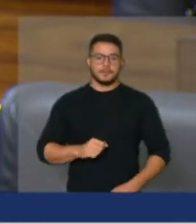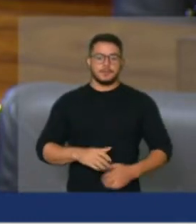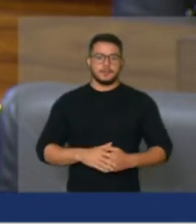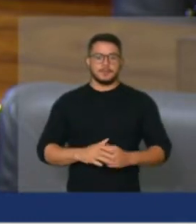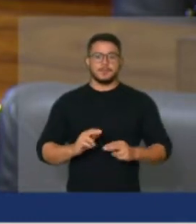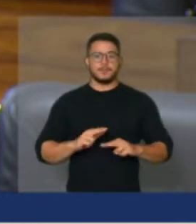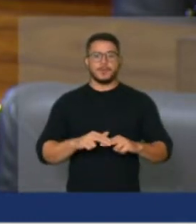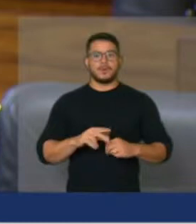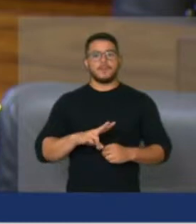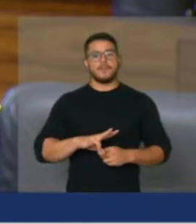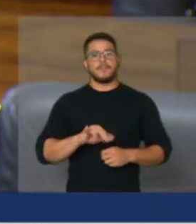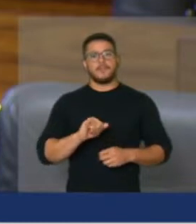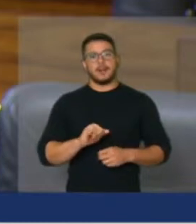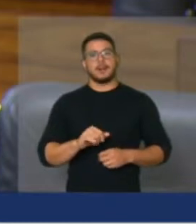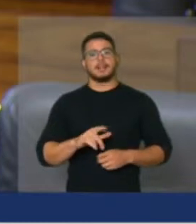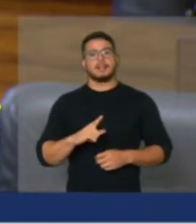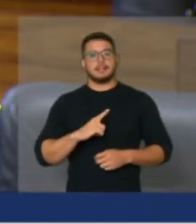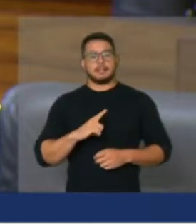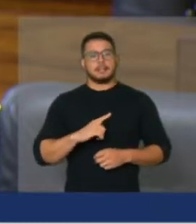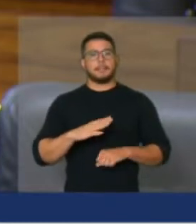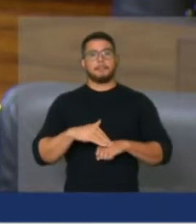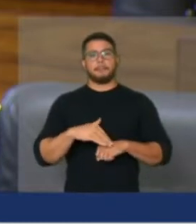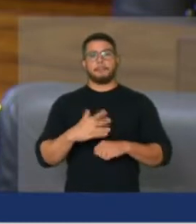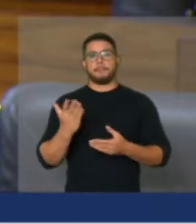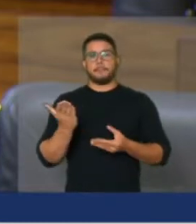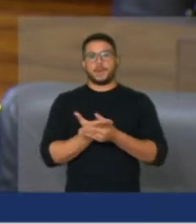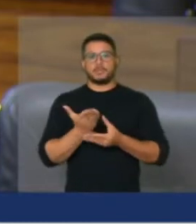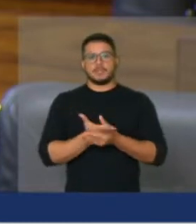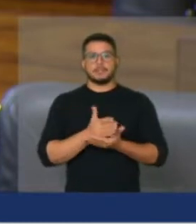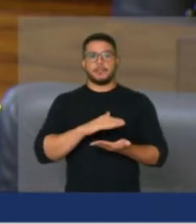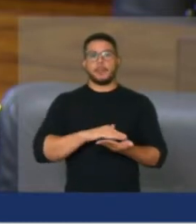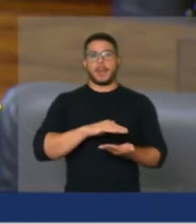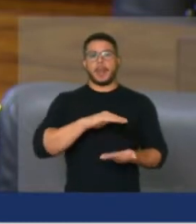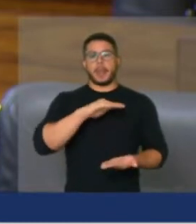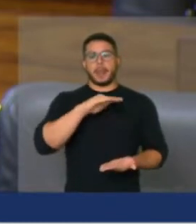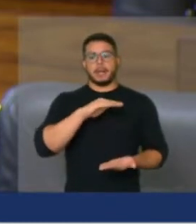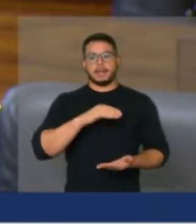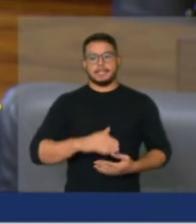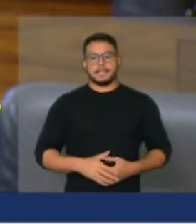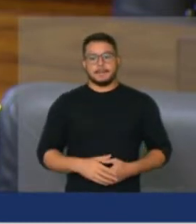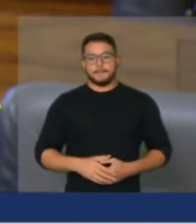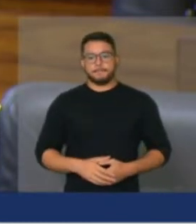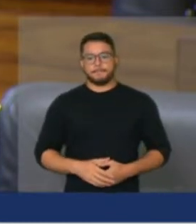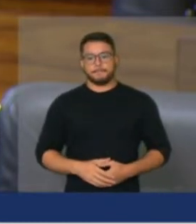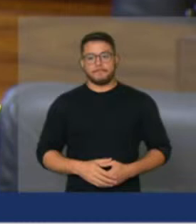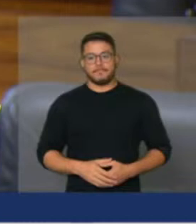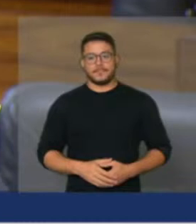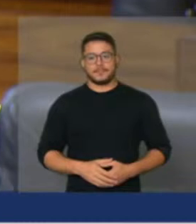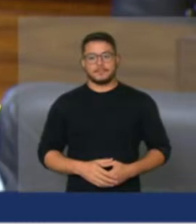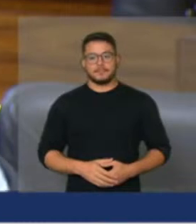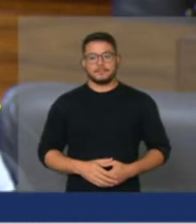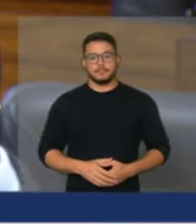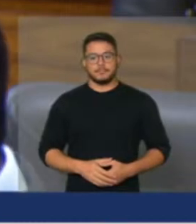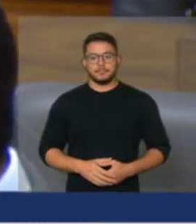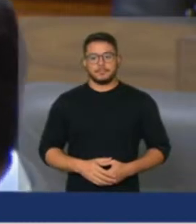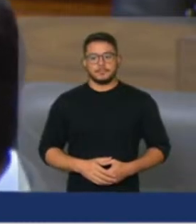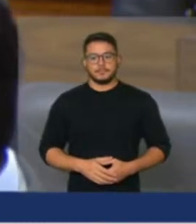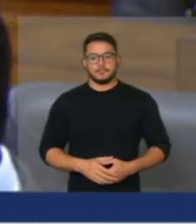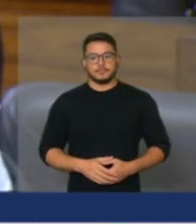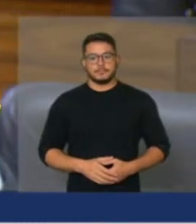ENCHEM O... O DE TANTAS... ME ENROLEI NO PORTUGUÊS DE TANTAS MEDIDAS JUSTAMENTE PARA CUMPRIR-- AGORA É LAMENTÁ